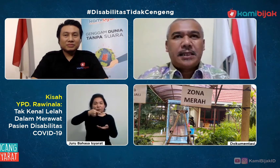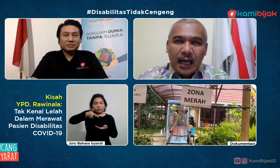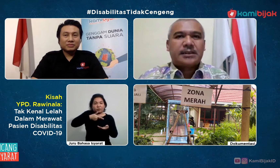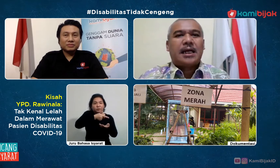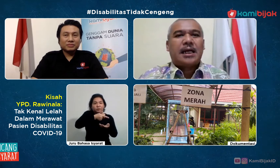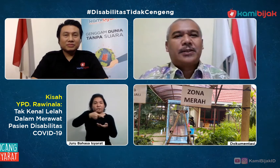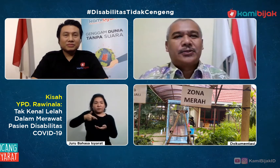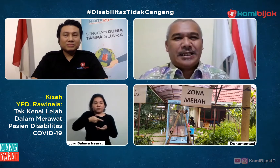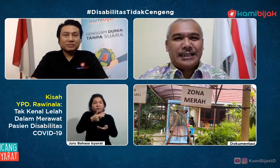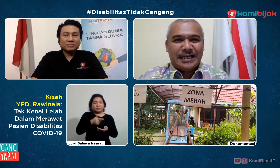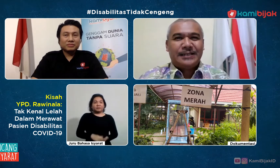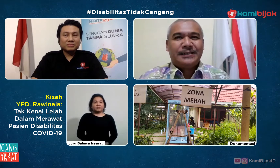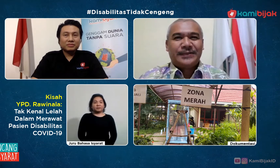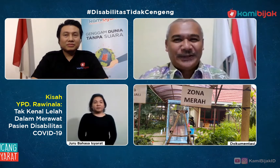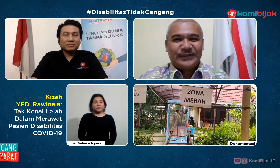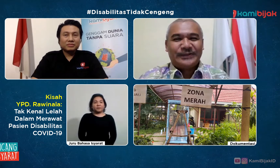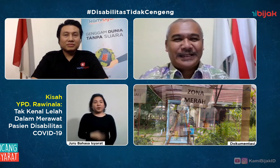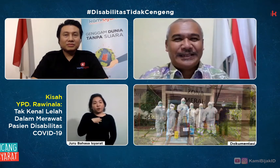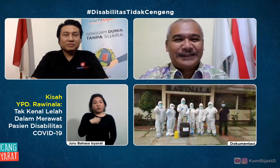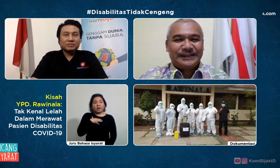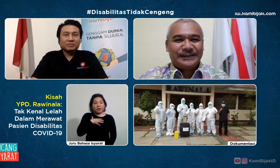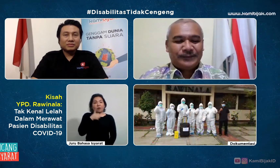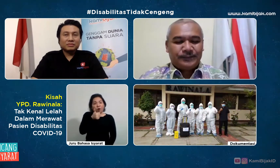Ya sangat bagus sekali begitu, makasih